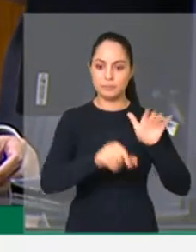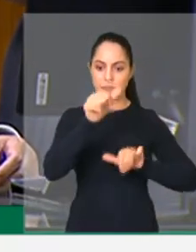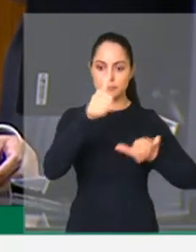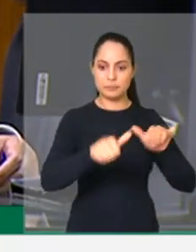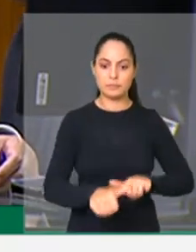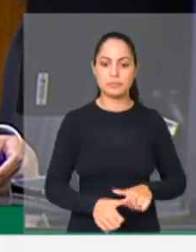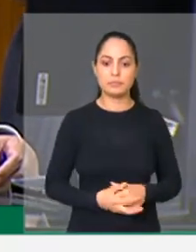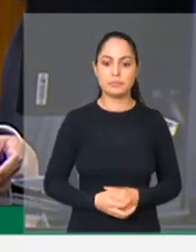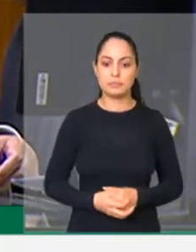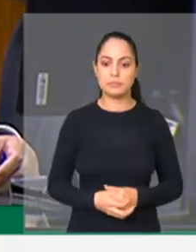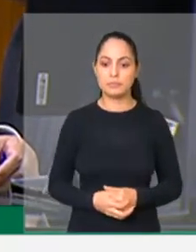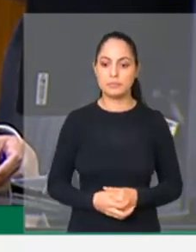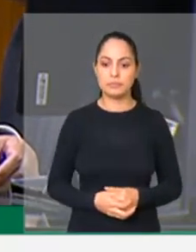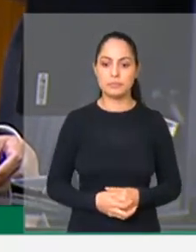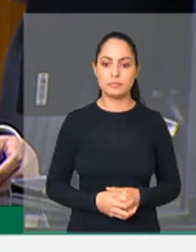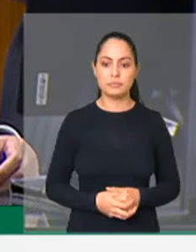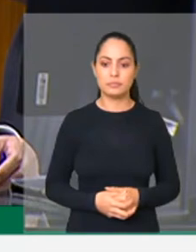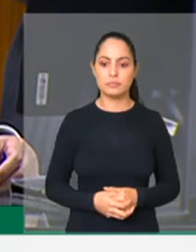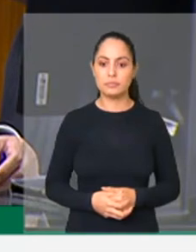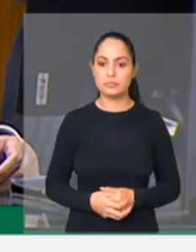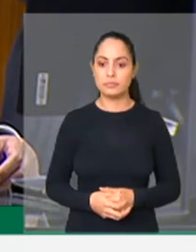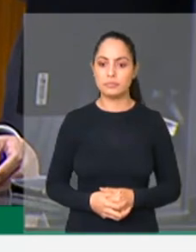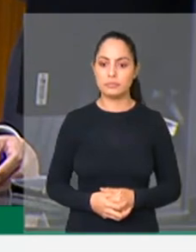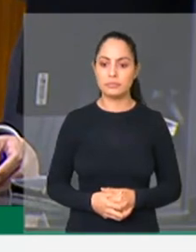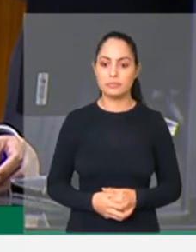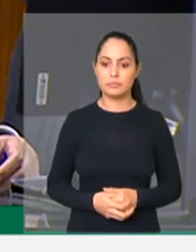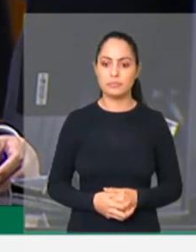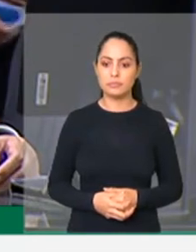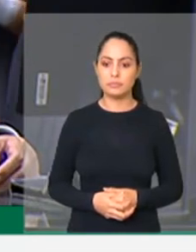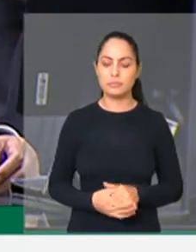PROVISÓRIA 1017/20, SUBSTITUIU O ART. 2 ° DO PLV , PARA ENCAMINHAR O REQUERIMENTO DO PT A FAVOR,